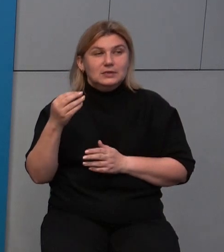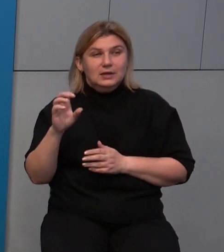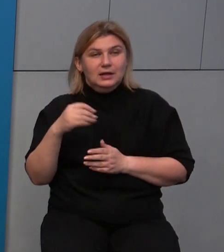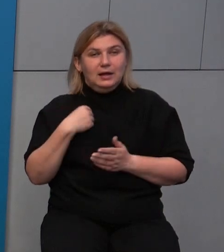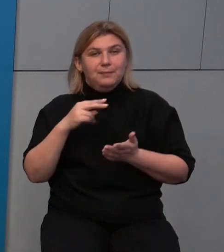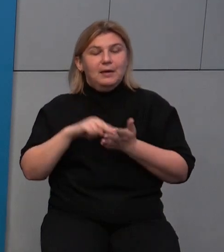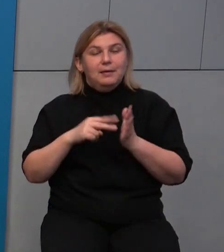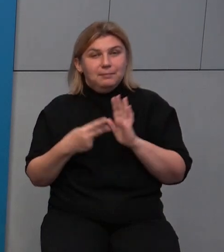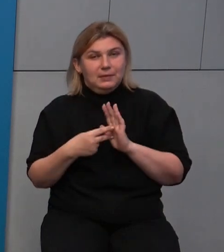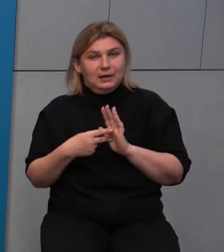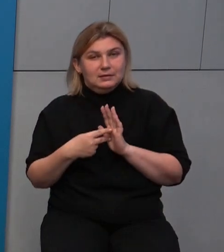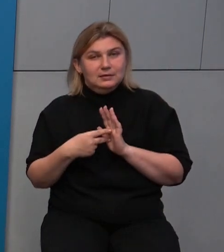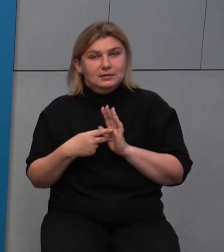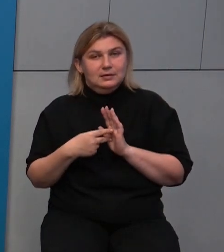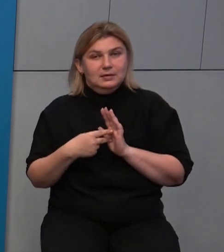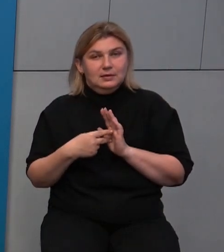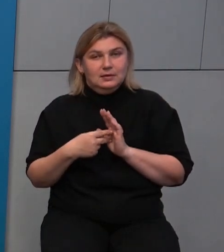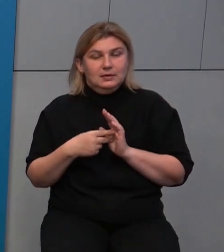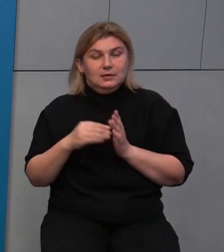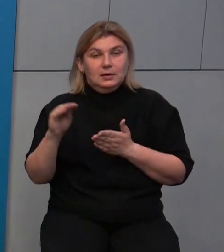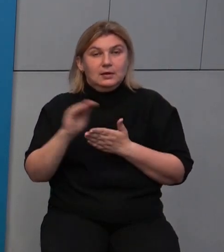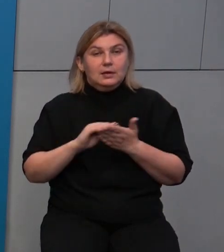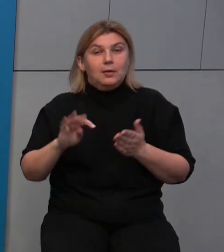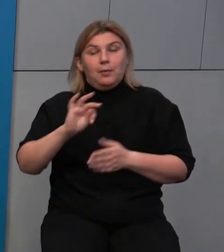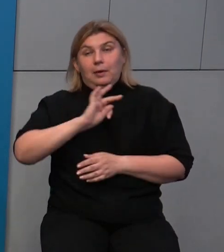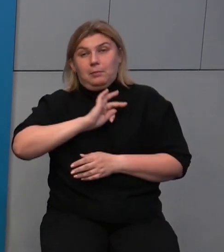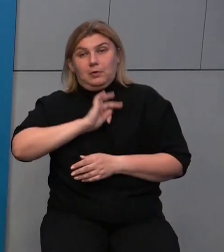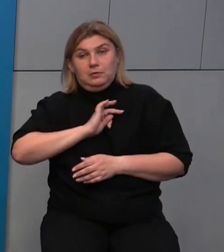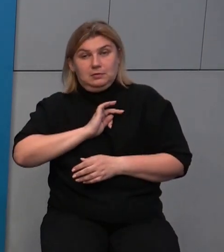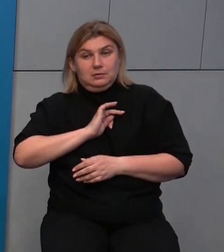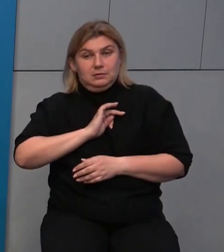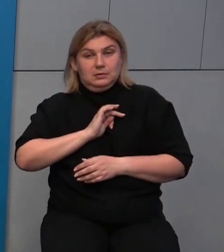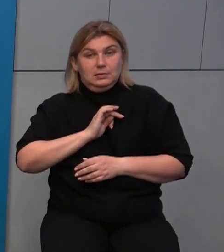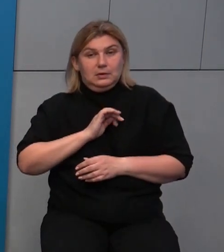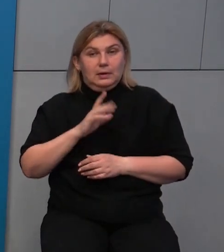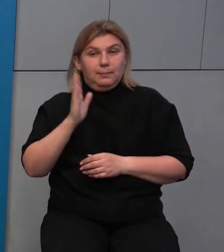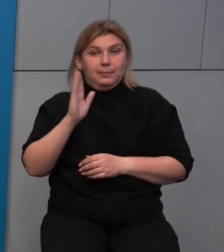Wtedy taki miałam plan, że po prostu napiszę po swojemu i to będzie zupełnie coś innego.